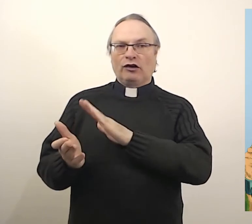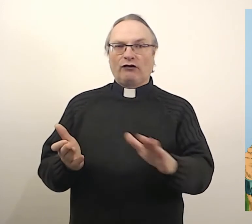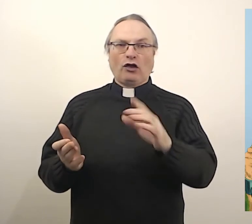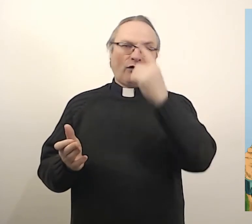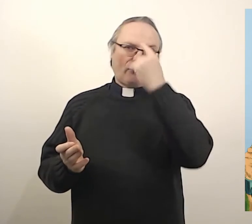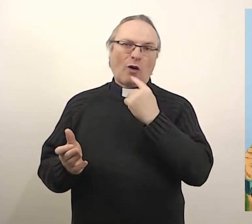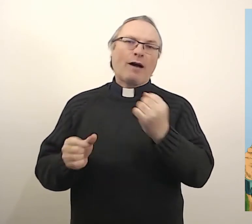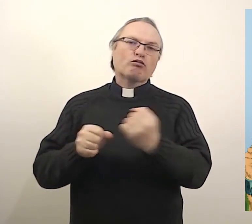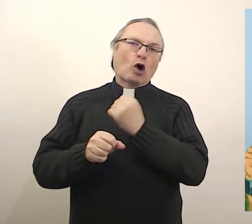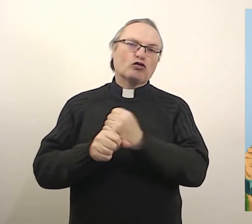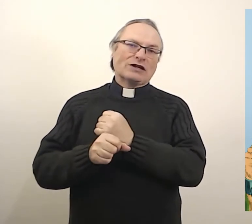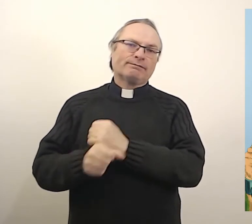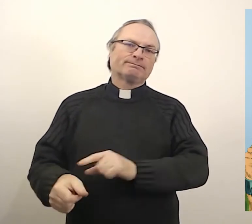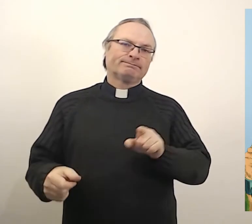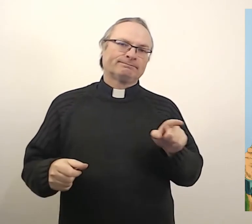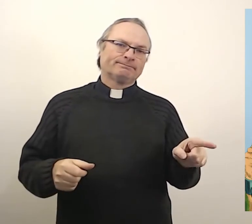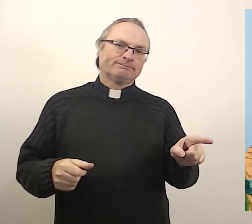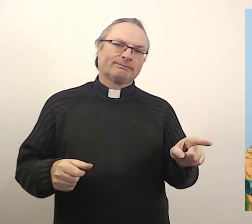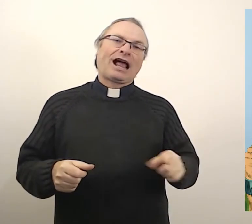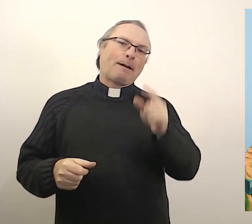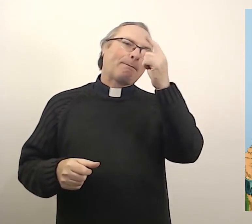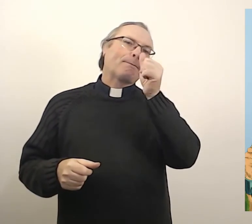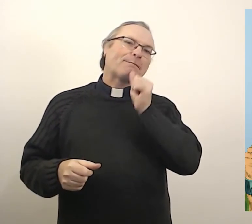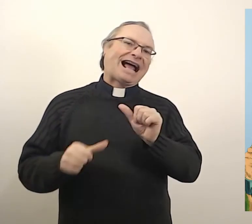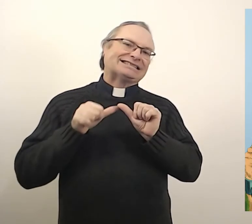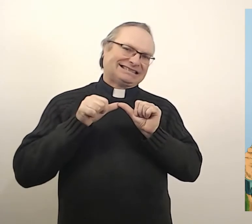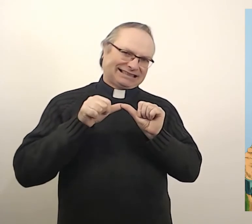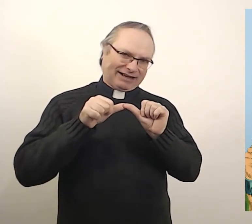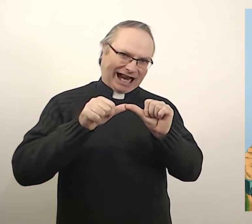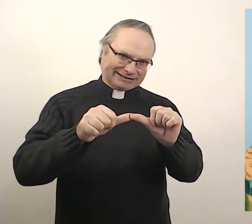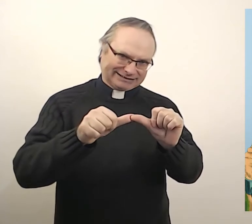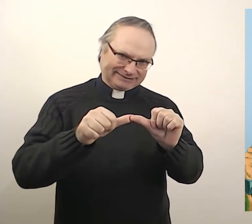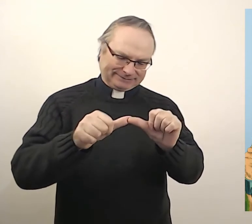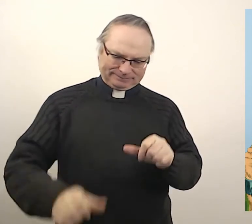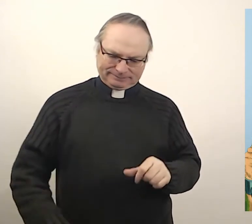de votre foi produit la persévérance.